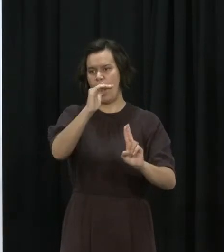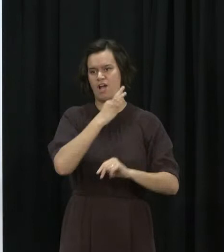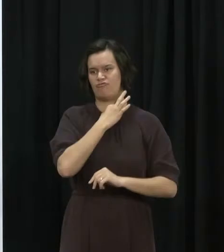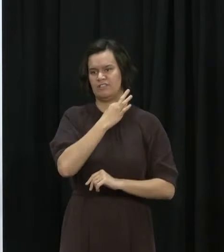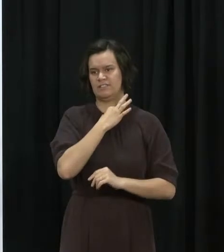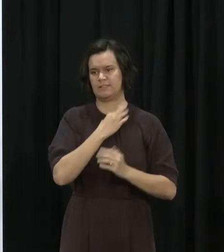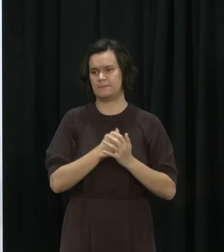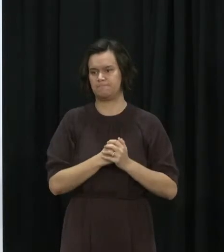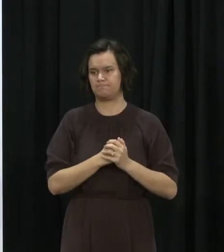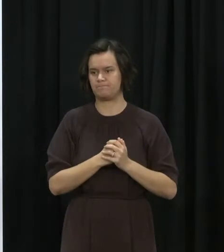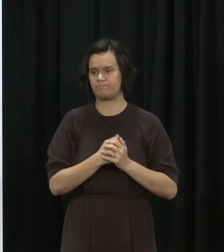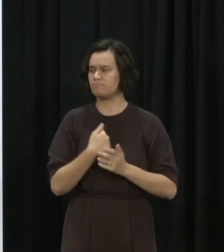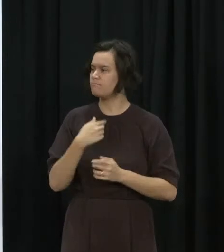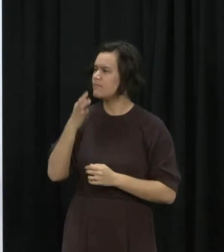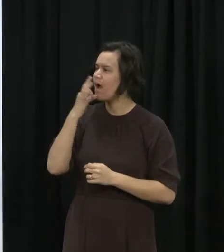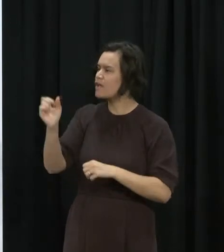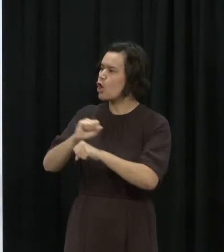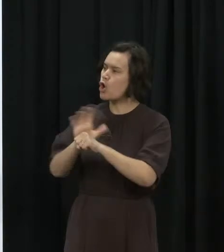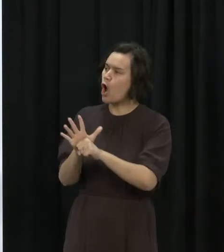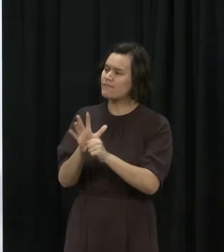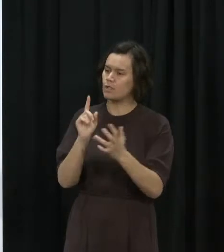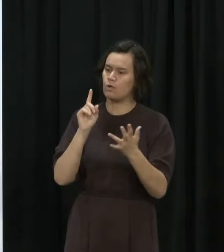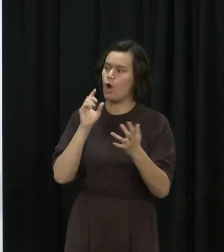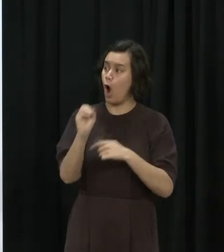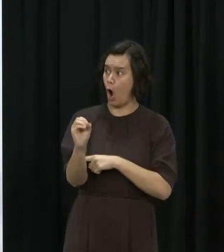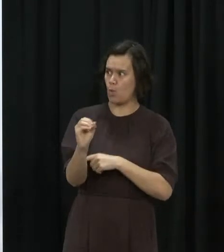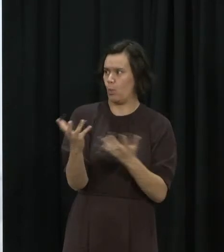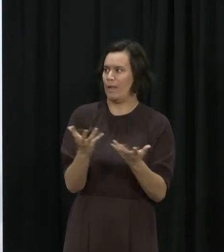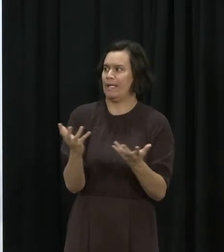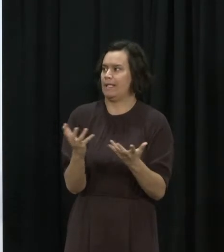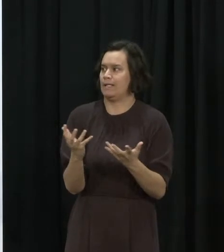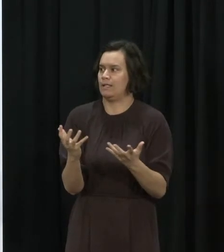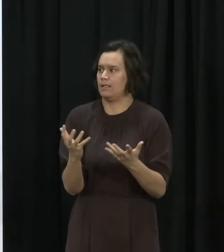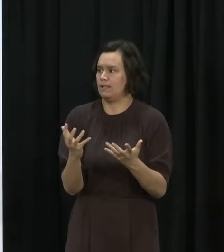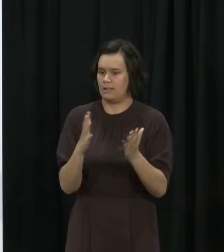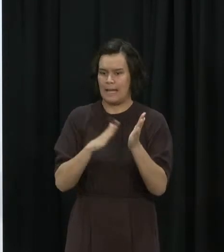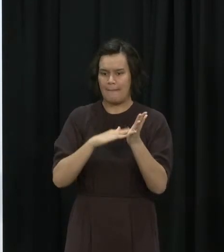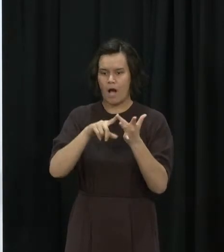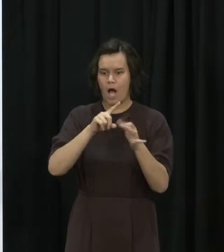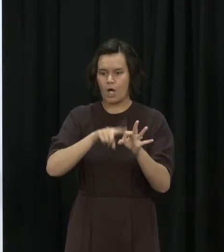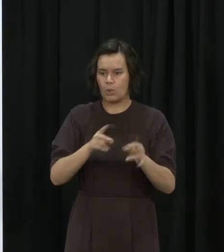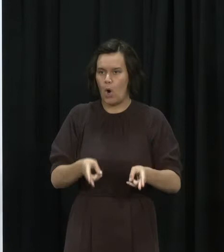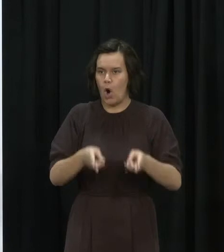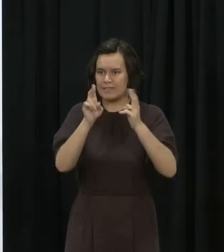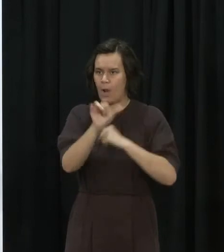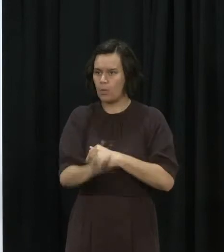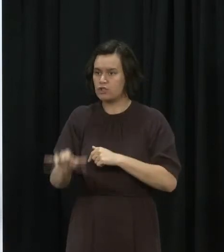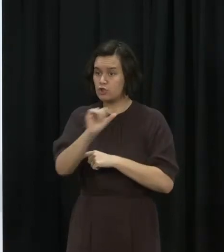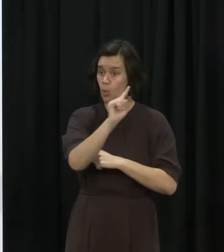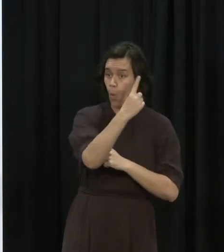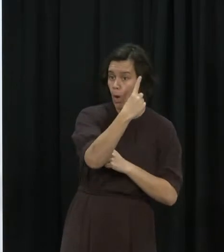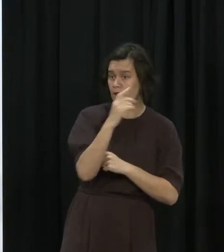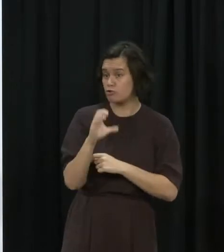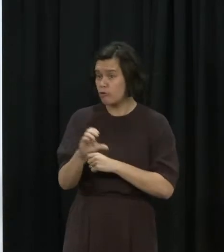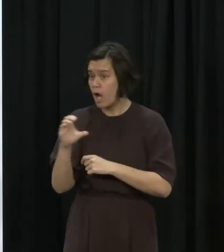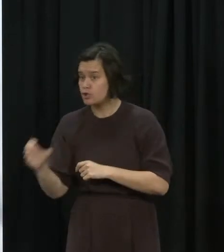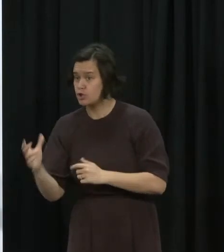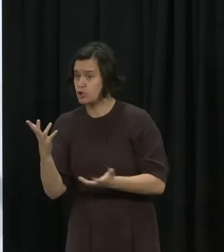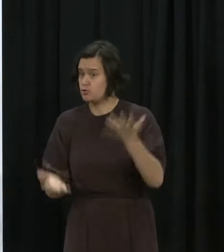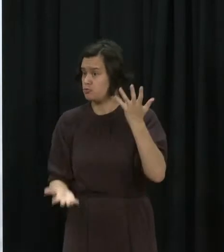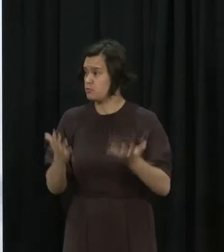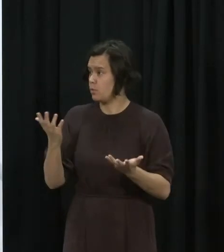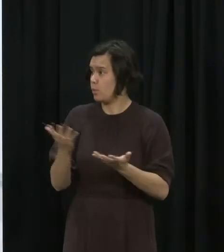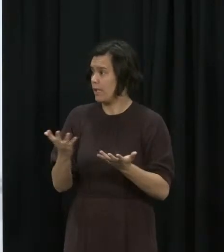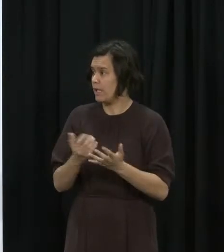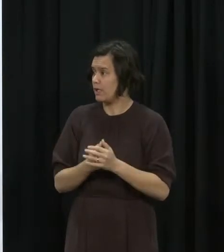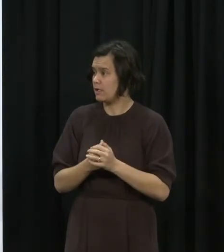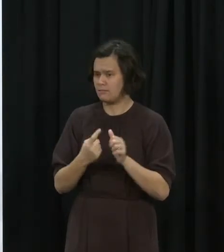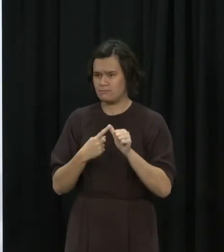whakarptia ano hei morearea